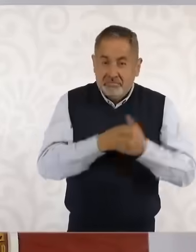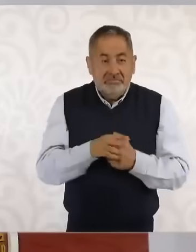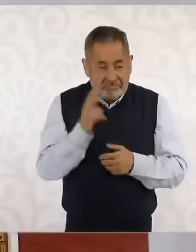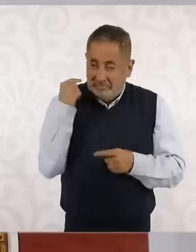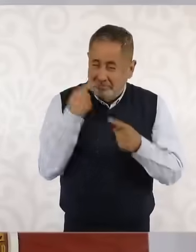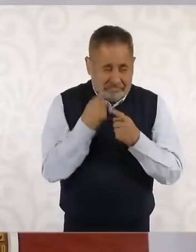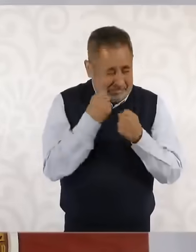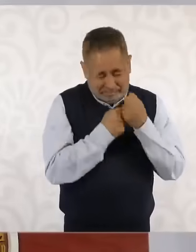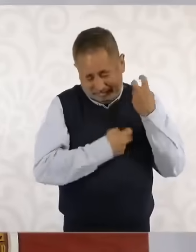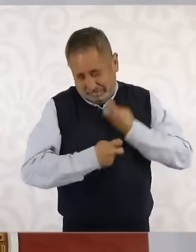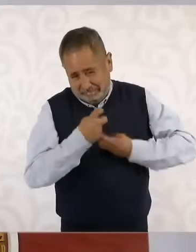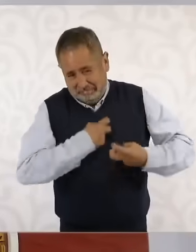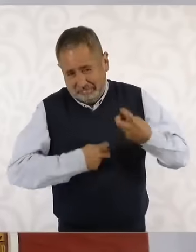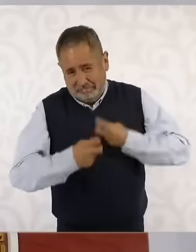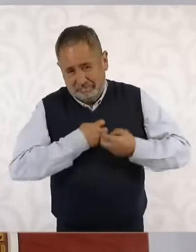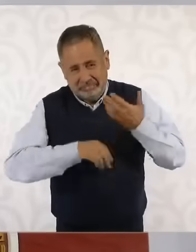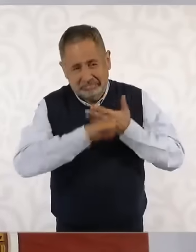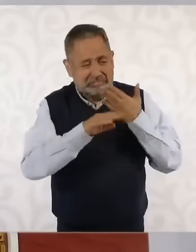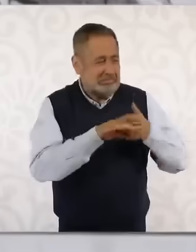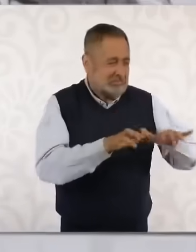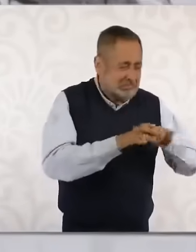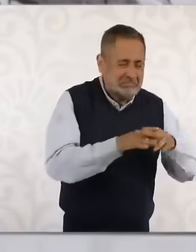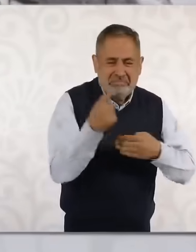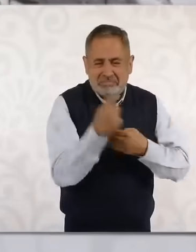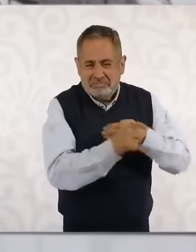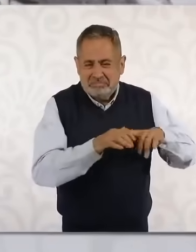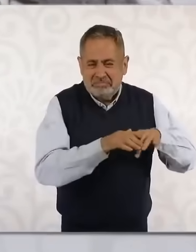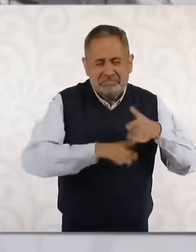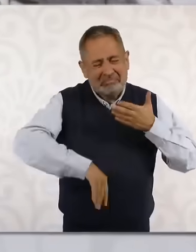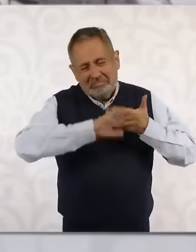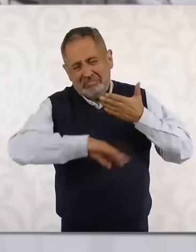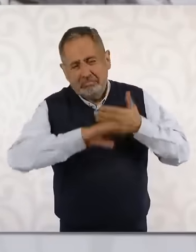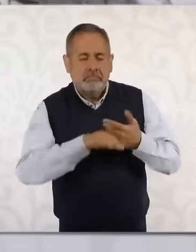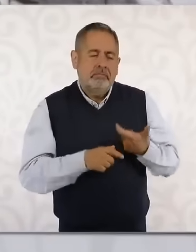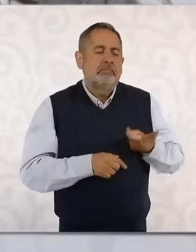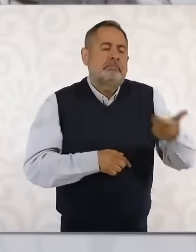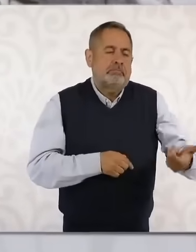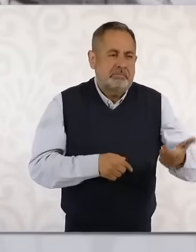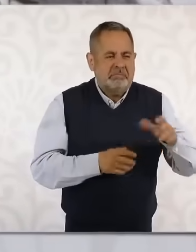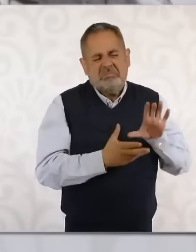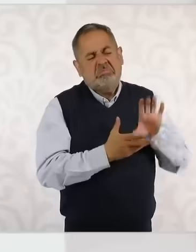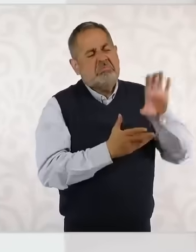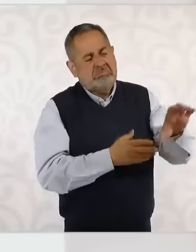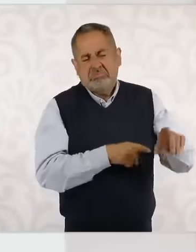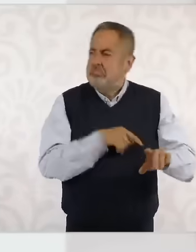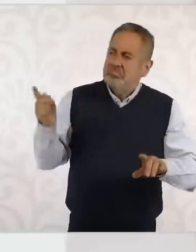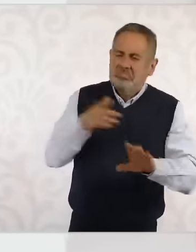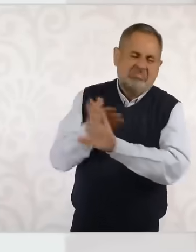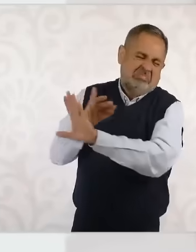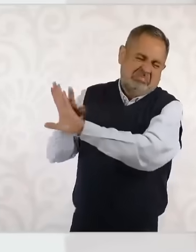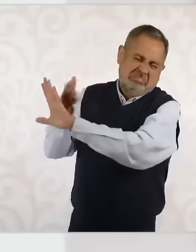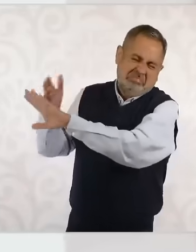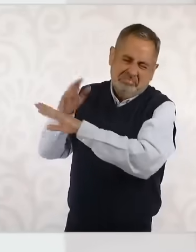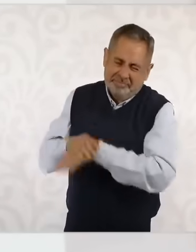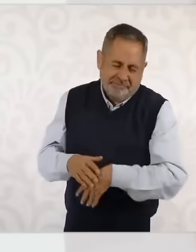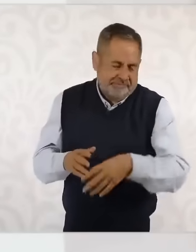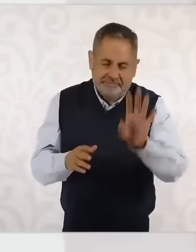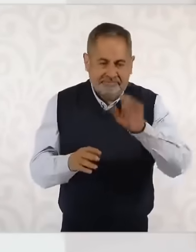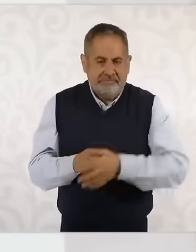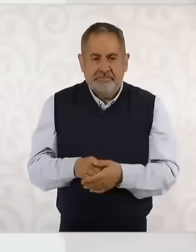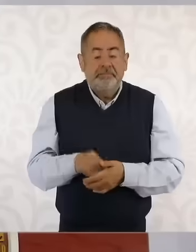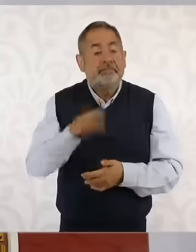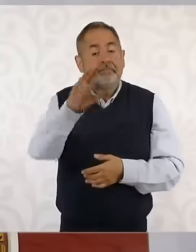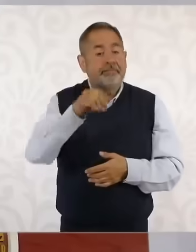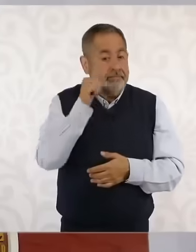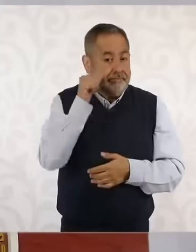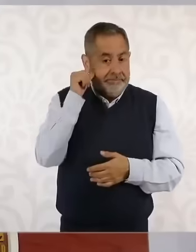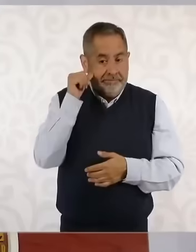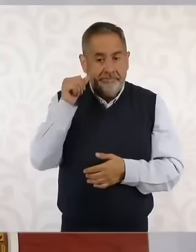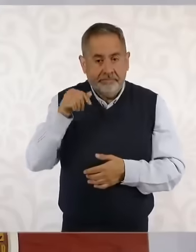y mucho trolles, bots, todo comprado, ¿no? Con mucho dinero. Pero miren, ayer venía de del evento